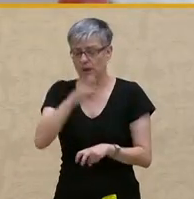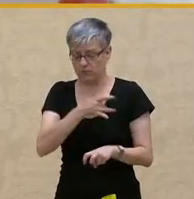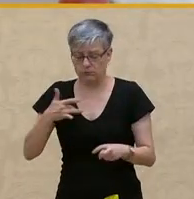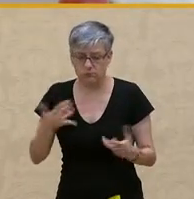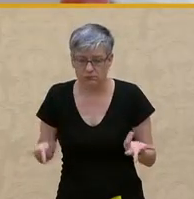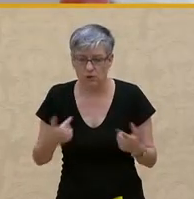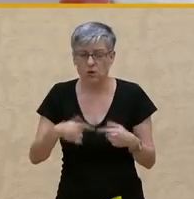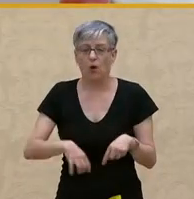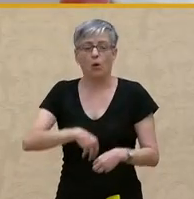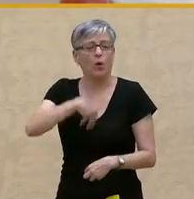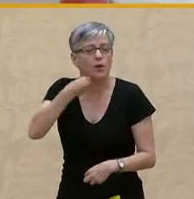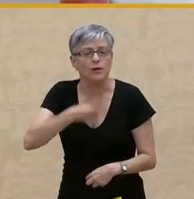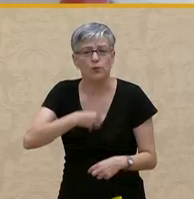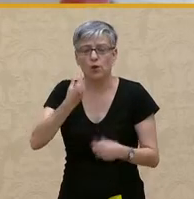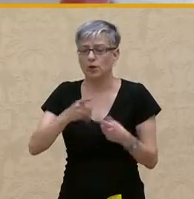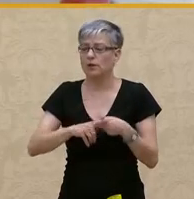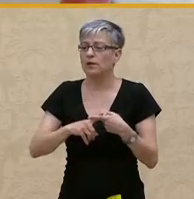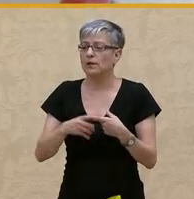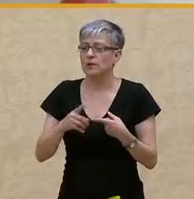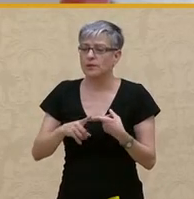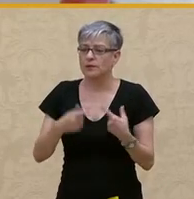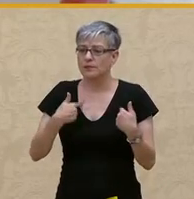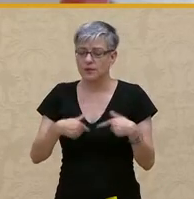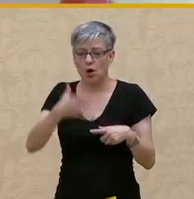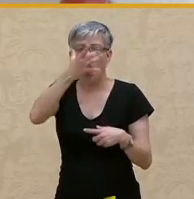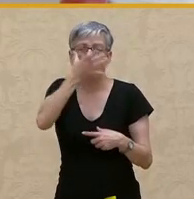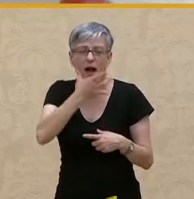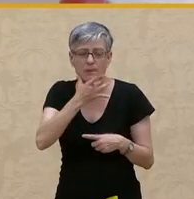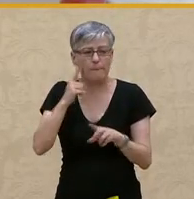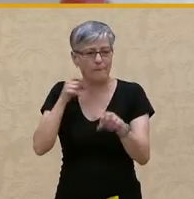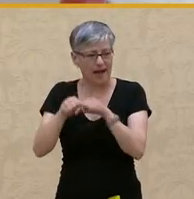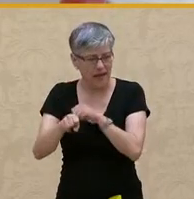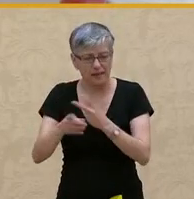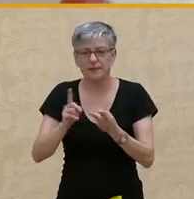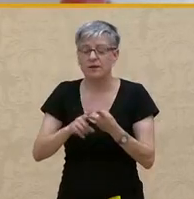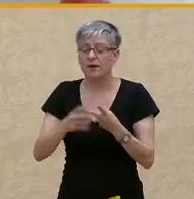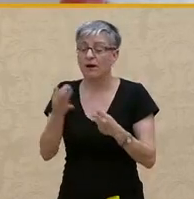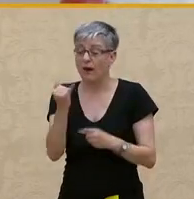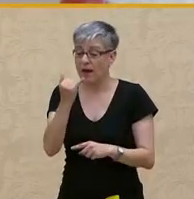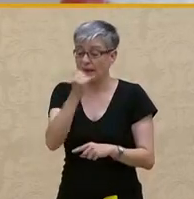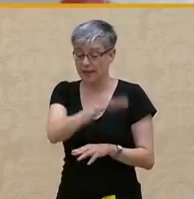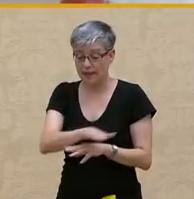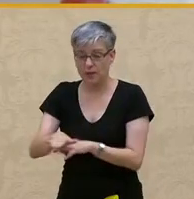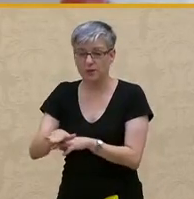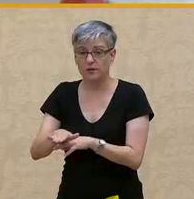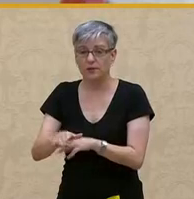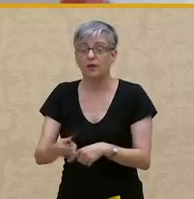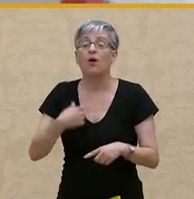reflujos, atresia coanal, parálisis facial, que hay niños que pueden que llevar una traqueostomía,